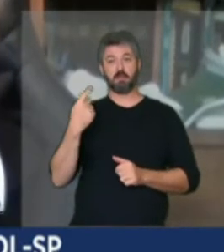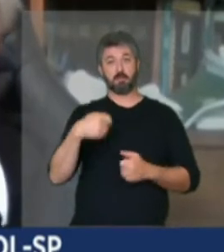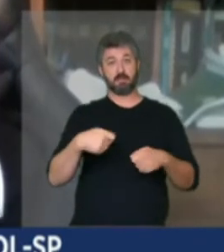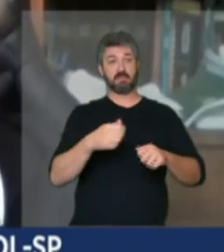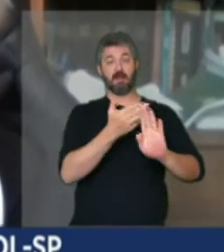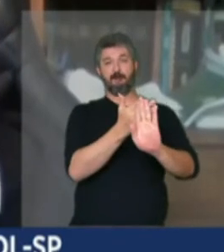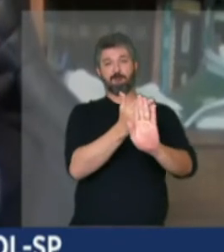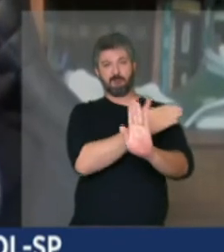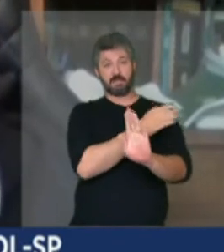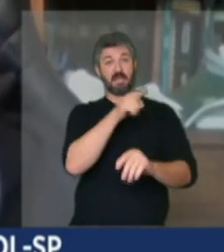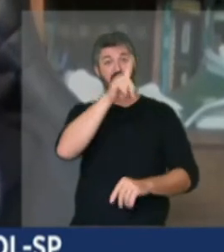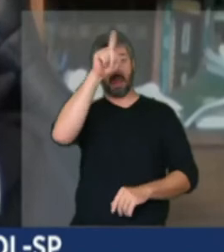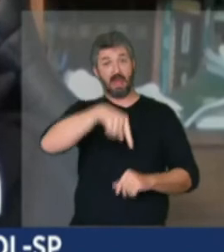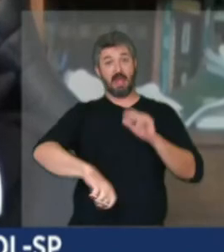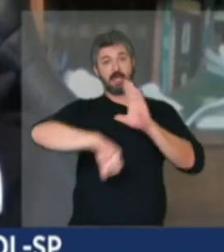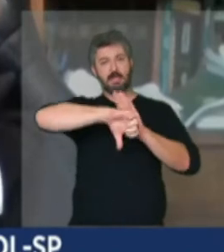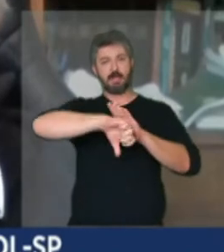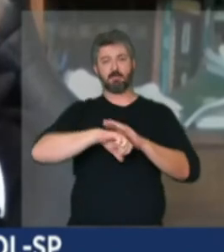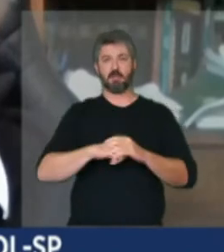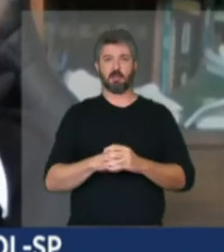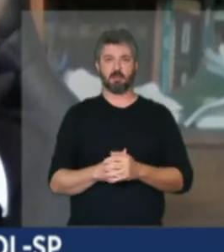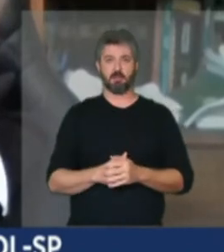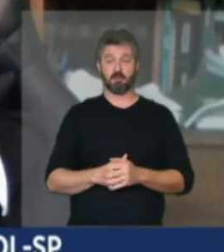AFASTADO, ELE É CRIMINOSO! EM SEGUNDO LUGAR, O MINISTRO DA DEFESA MANDOU RECADO PARA O